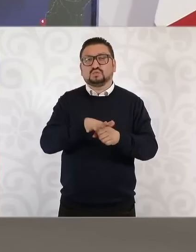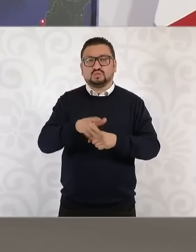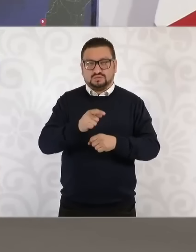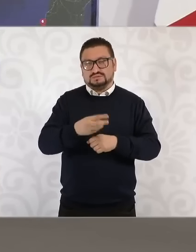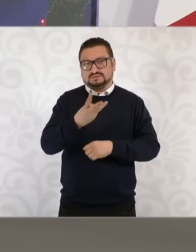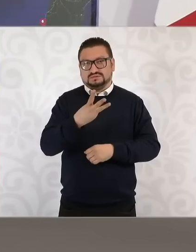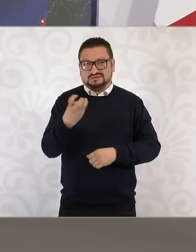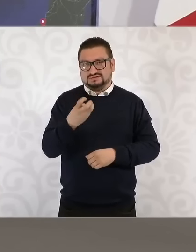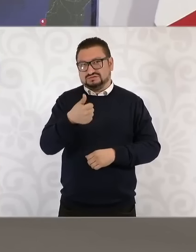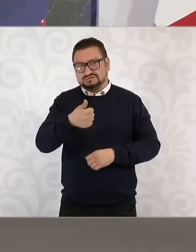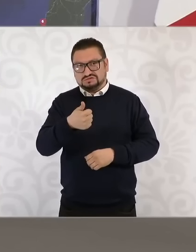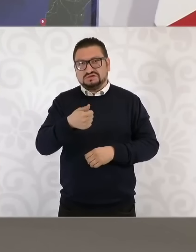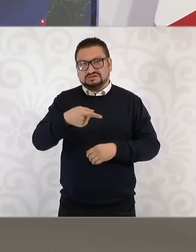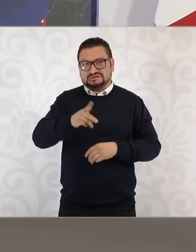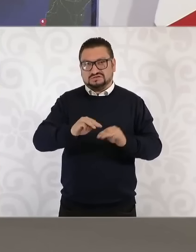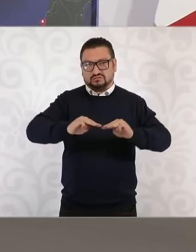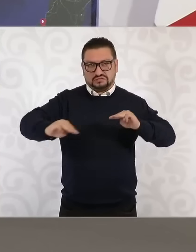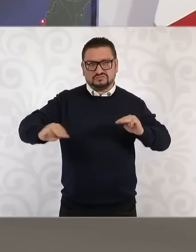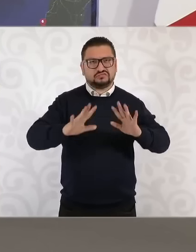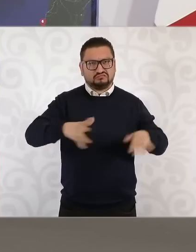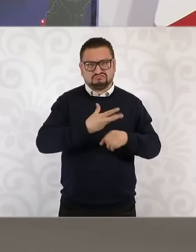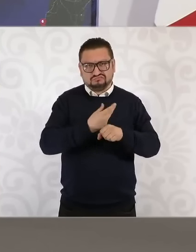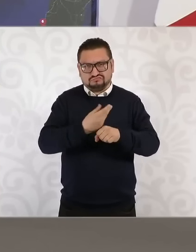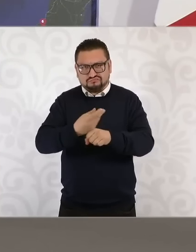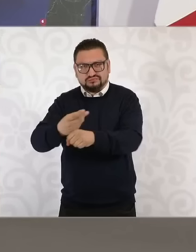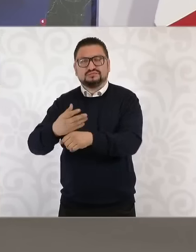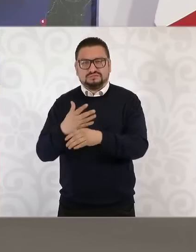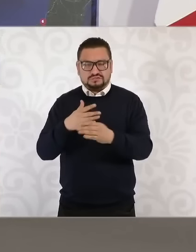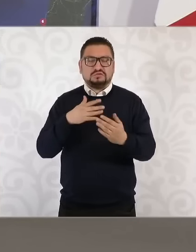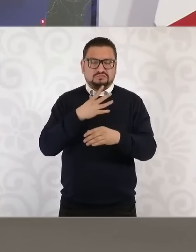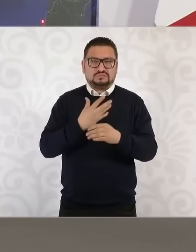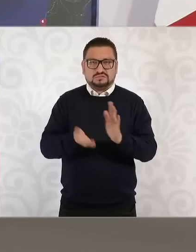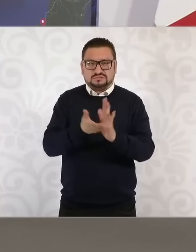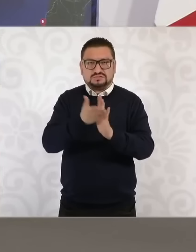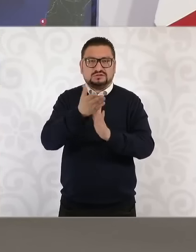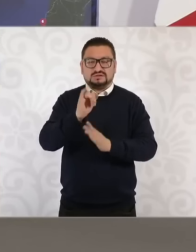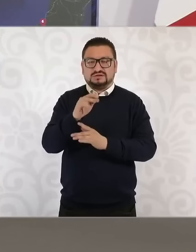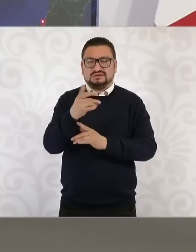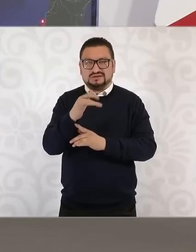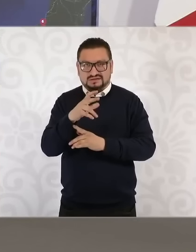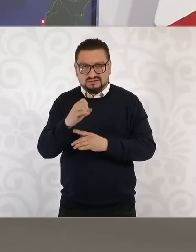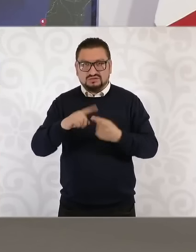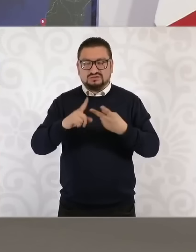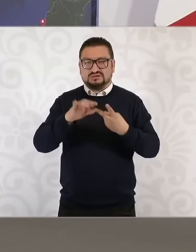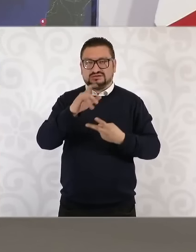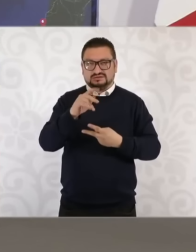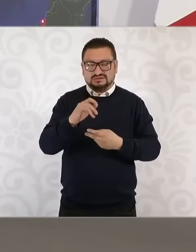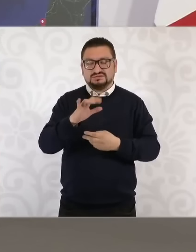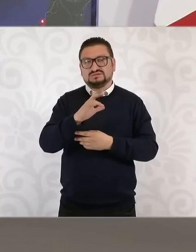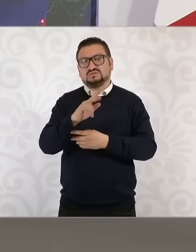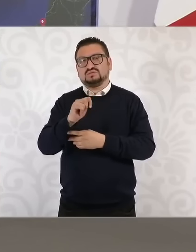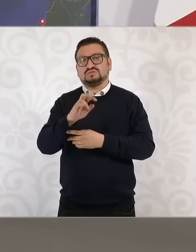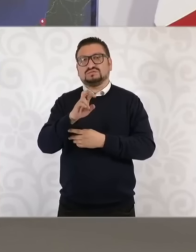306 km que es en San Ignacio Tayoltita, Bavispe Nuevo Casas Grandes, Circuito Tierra y Libertad.